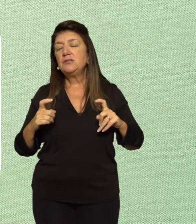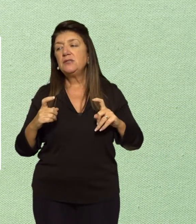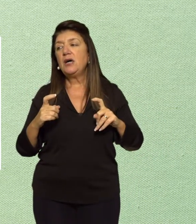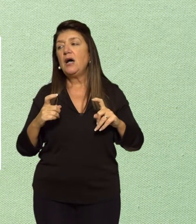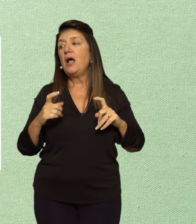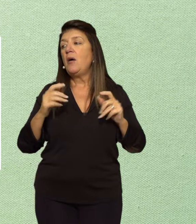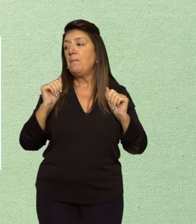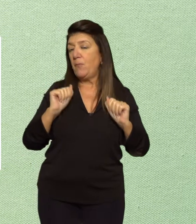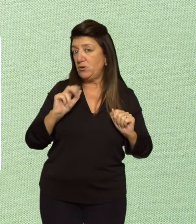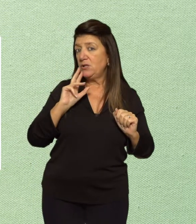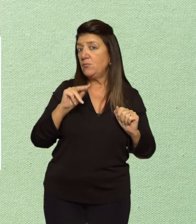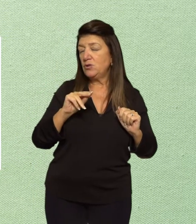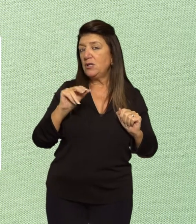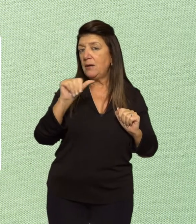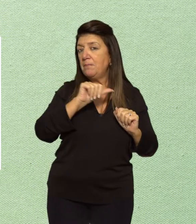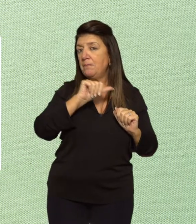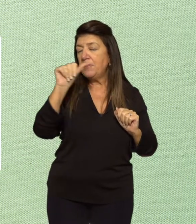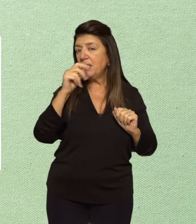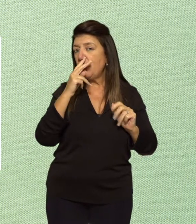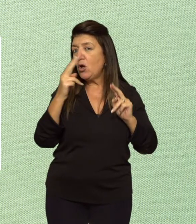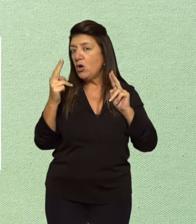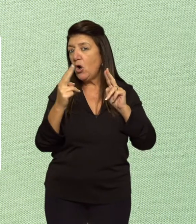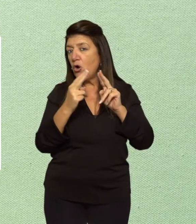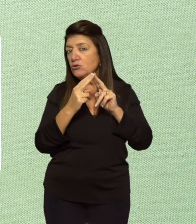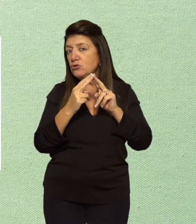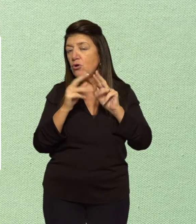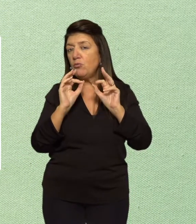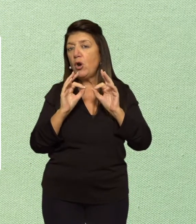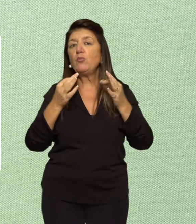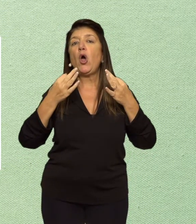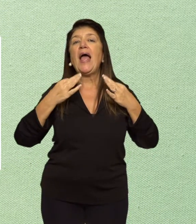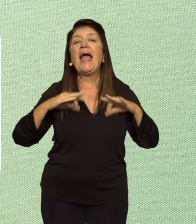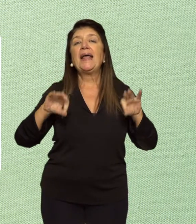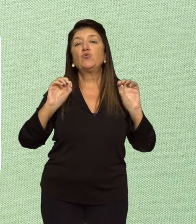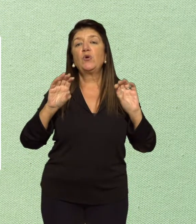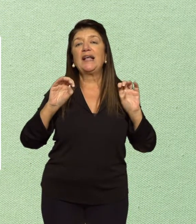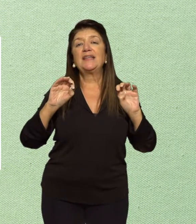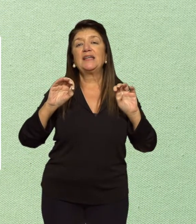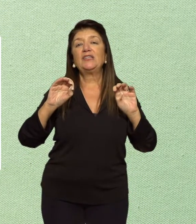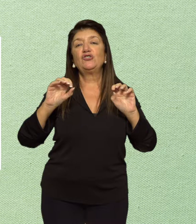Magari possiamo dire che il primo incontro, scusa se ti interrompo, avviene con un' educatrice, quindi